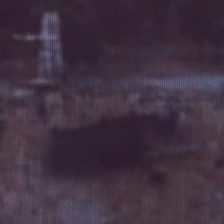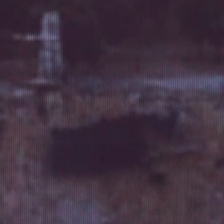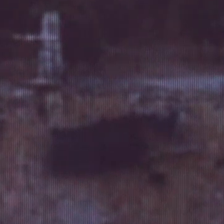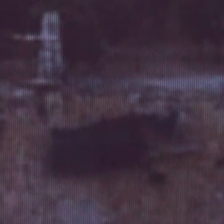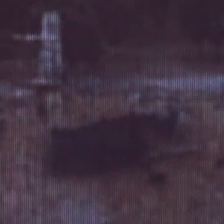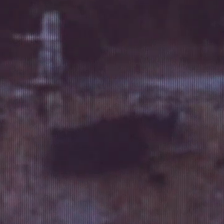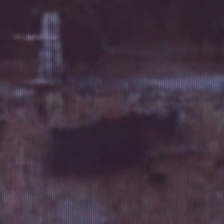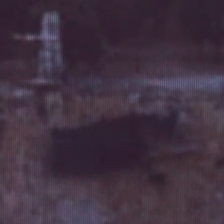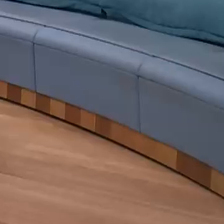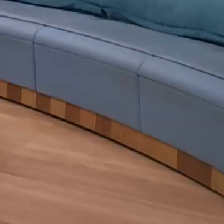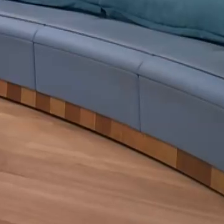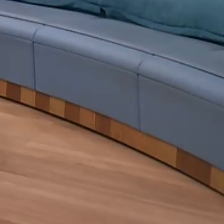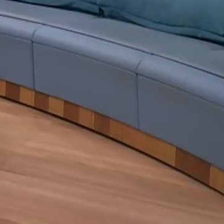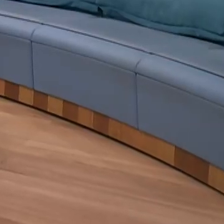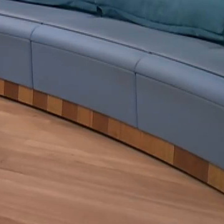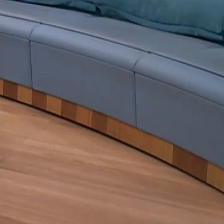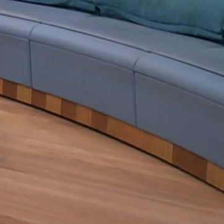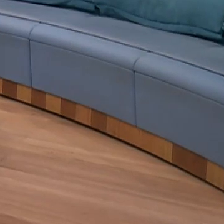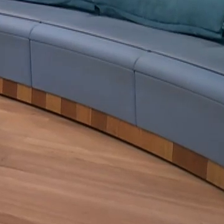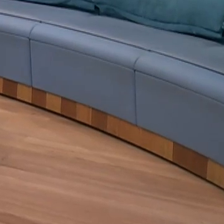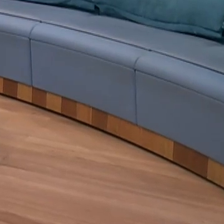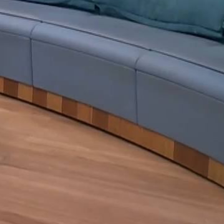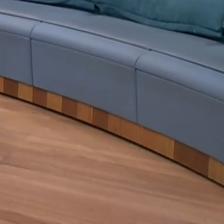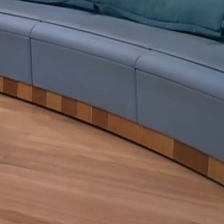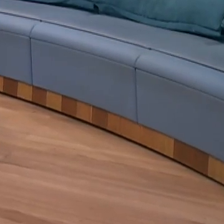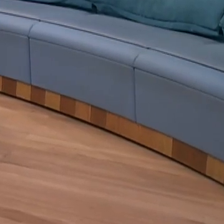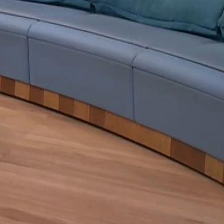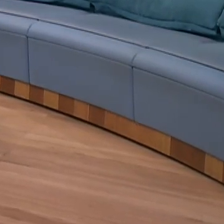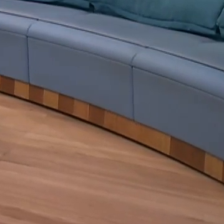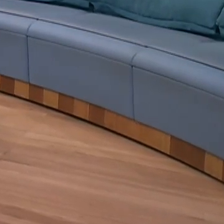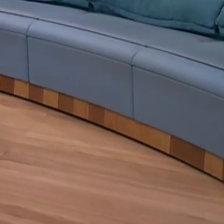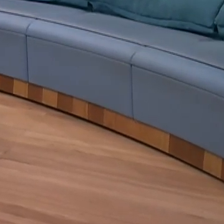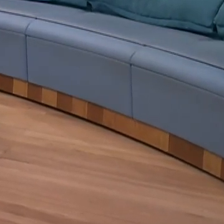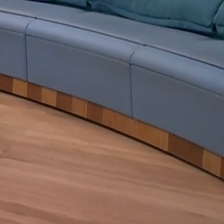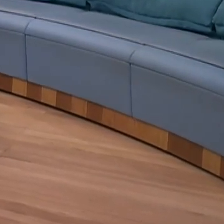издевательства над ним вот это вот все Господь который сотворил все он сотворил